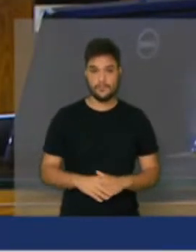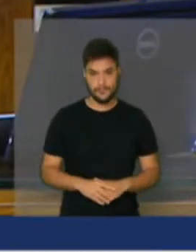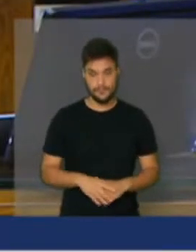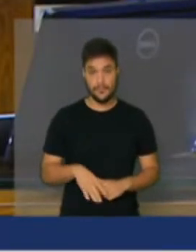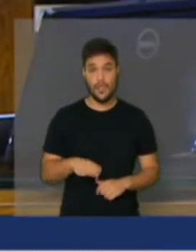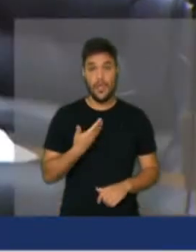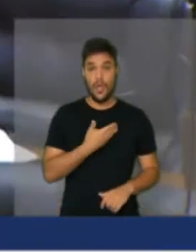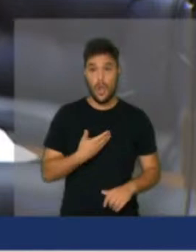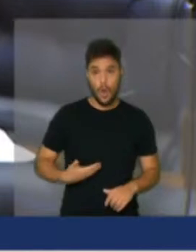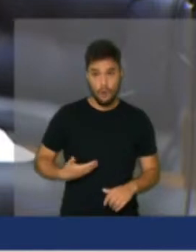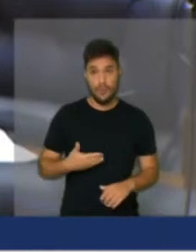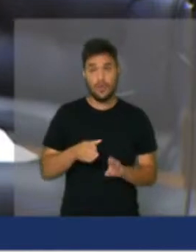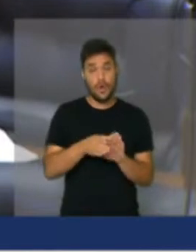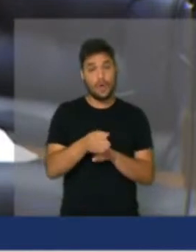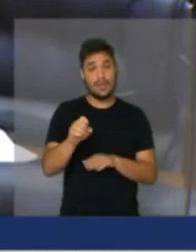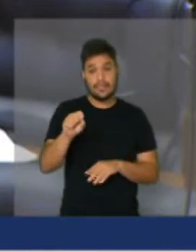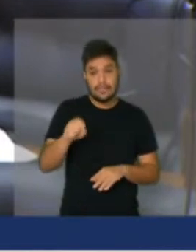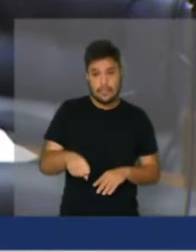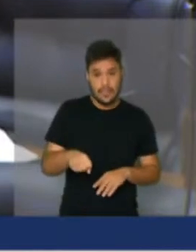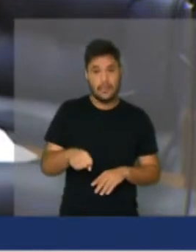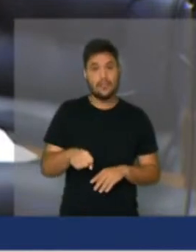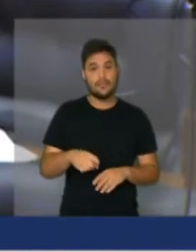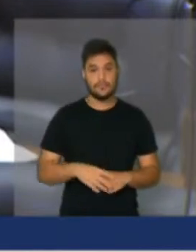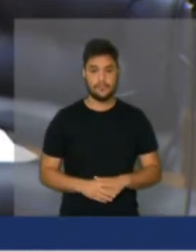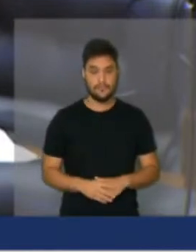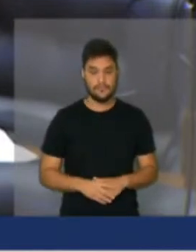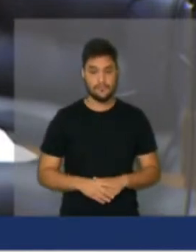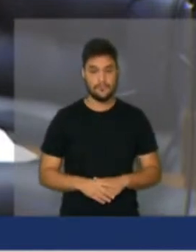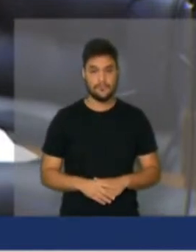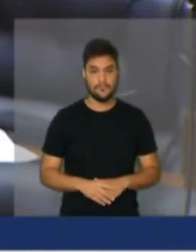ORIENTA SIM. MEDIDA... MEDIDA IMPORTANTE DE DESCENTRALIZAÇÃO, DESCONCENTRAÇÃO DE TRIBUTOS